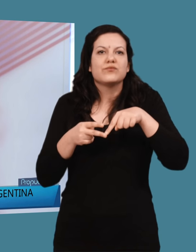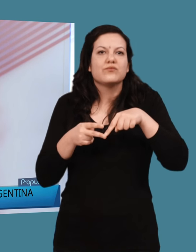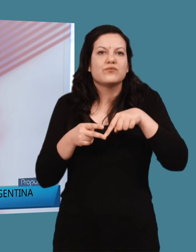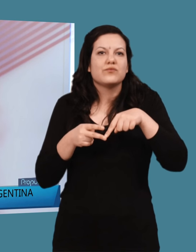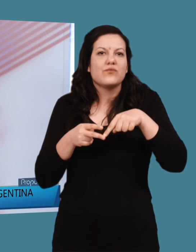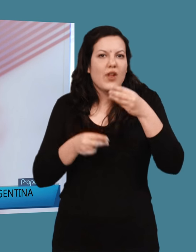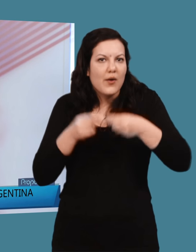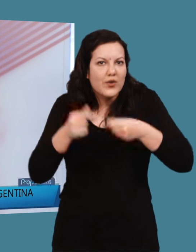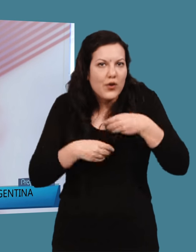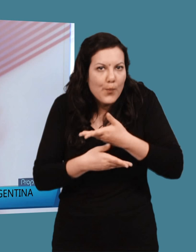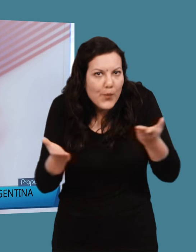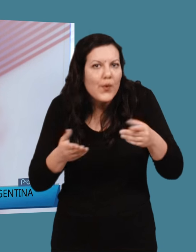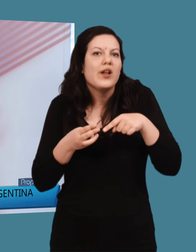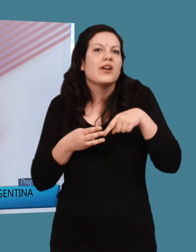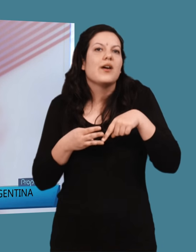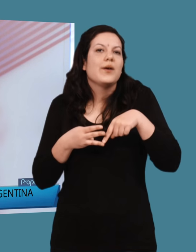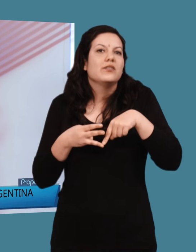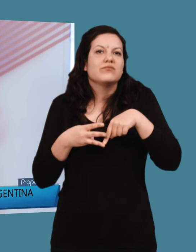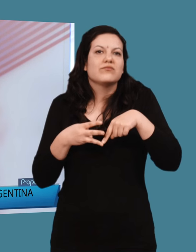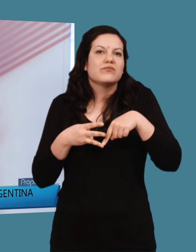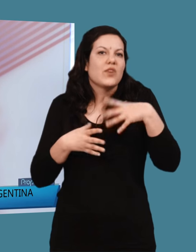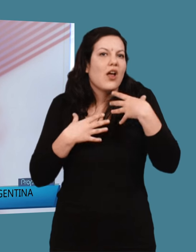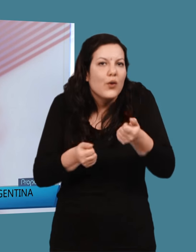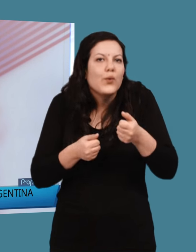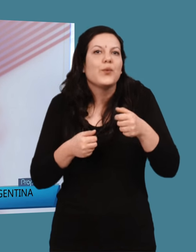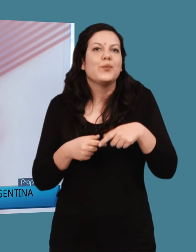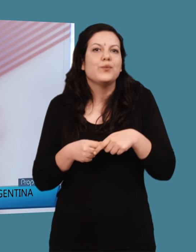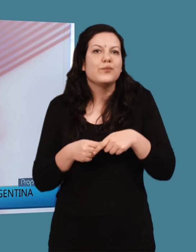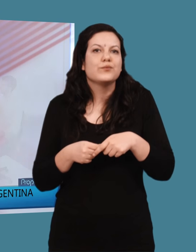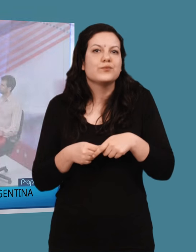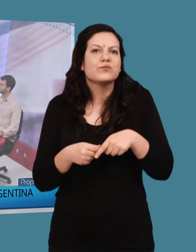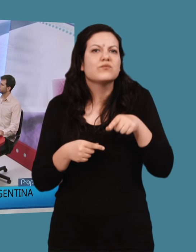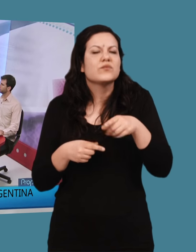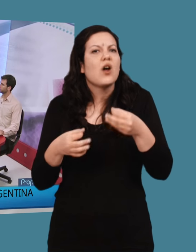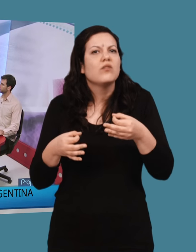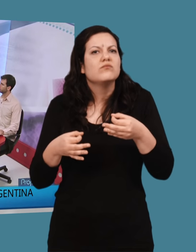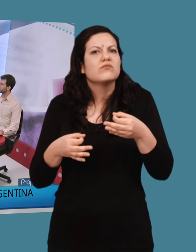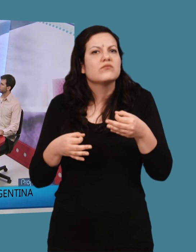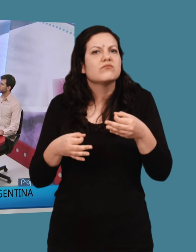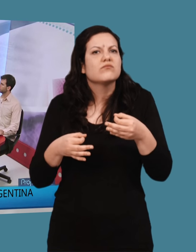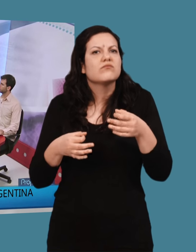para la administración pública, para la salud. Y esto realmente fue